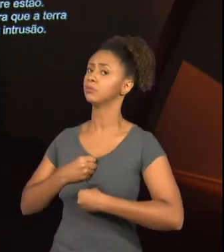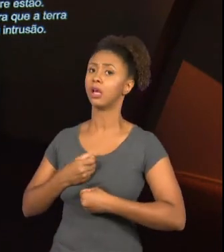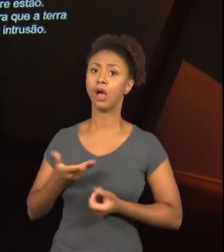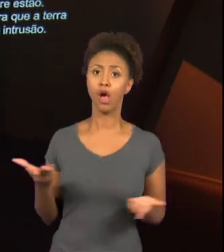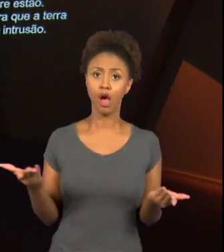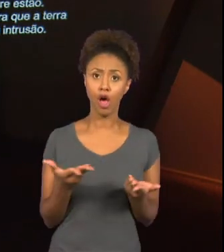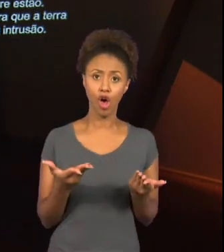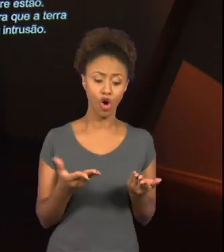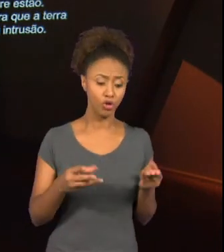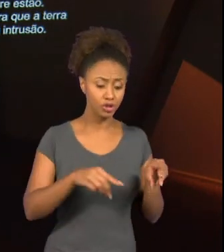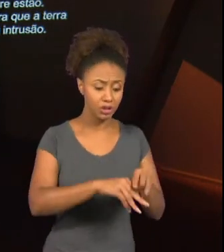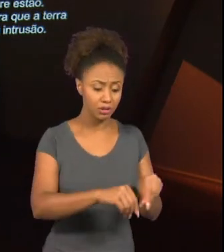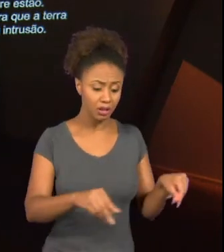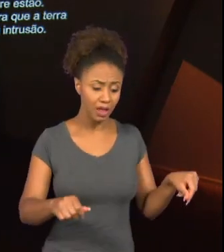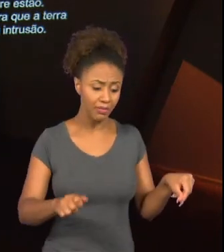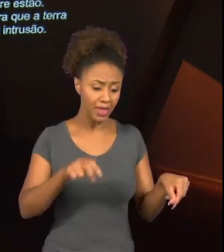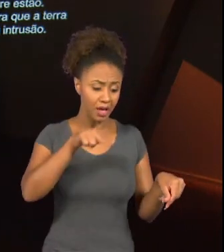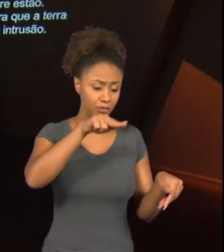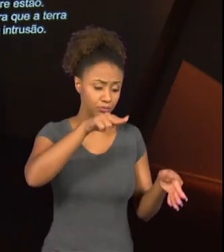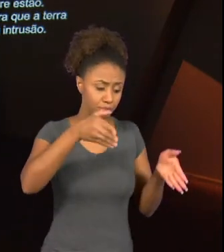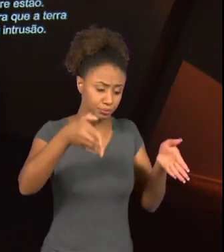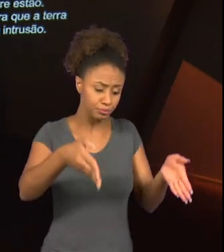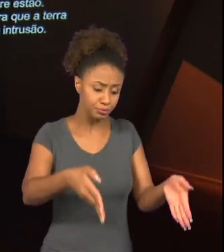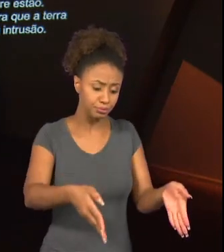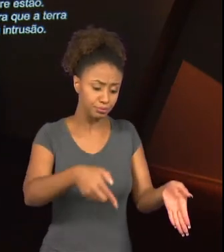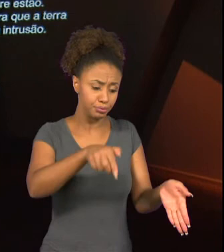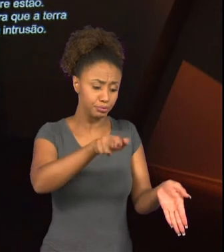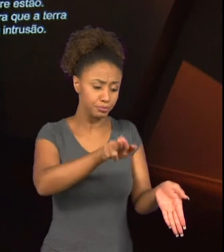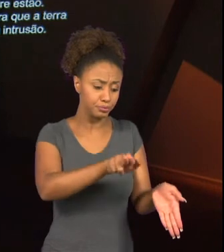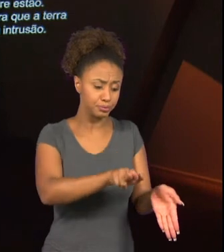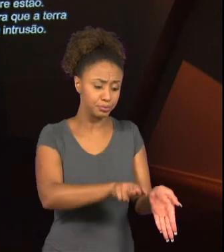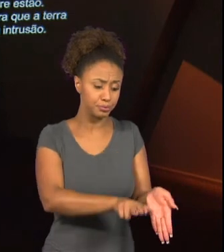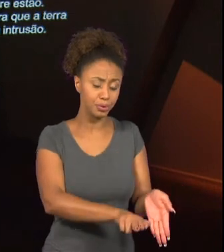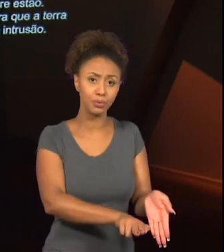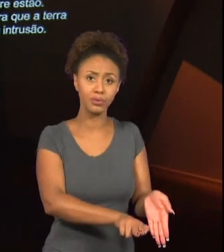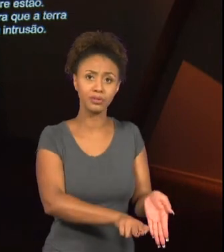TÃO DA TERRA QUE A TERRA NEM SENTE ESSA INTRUSÃO,